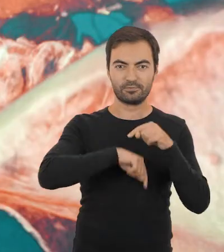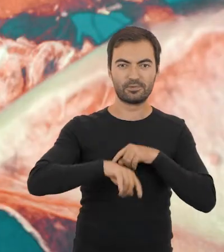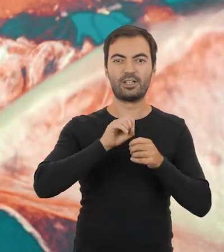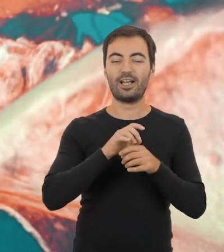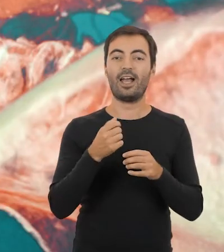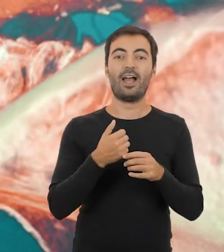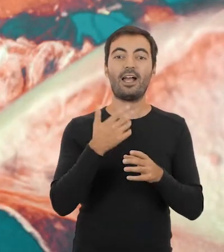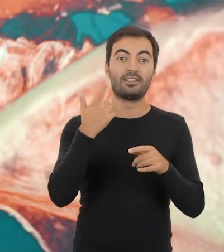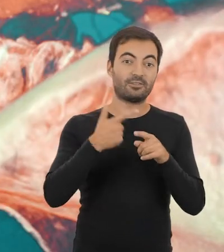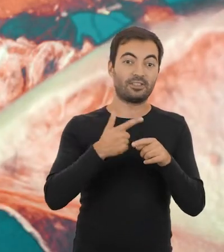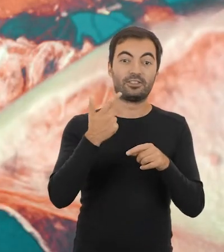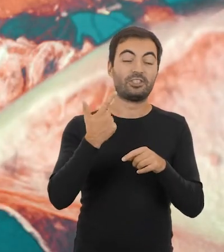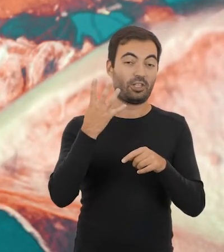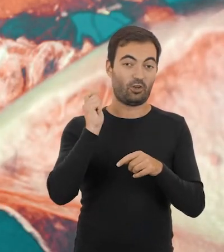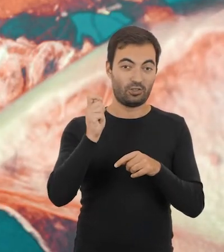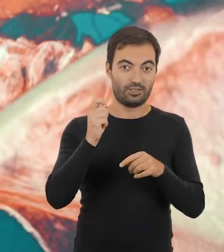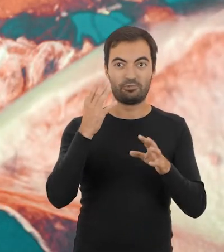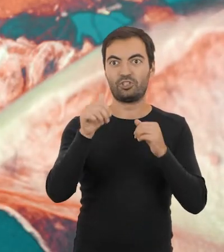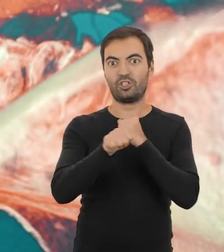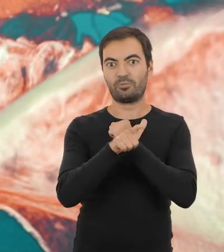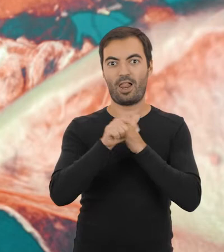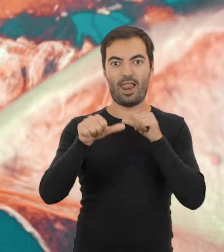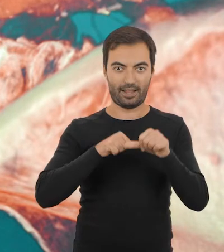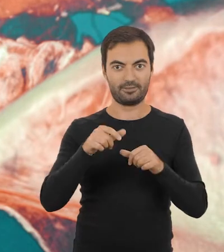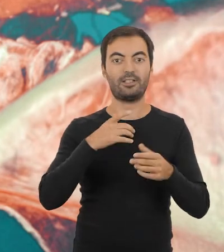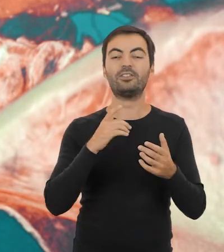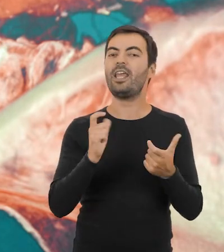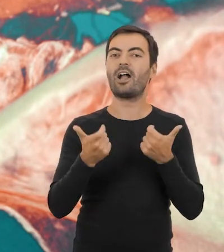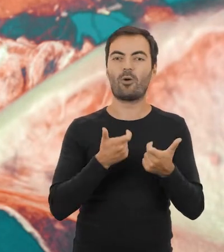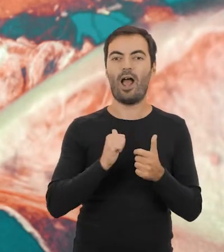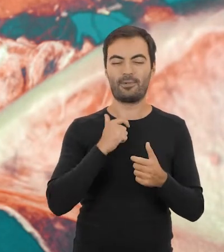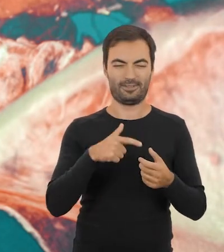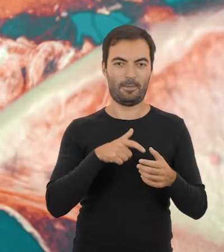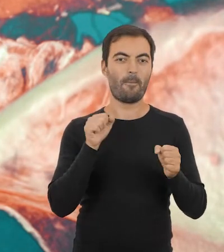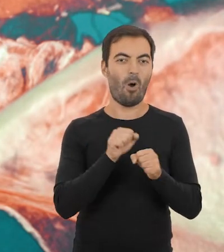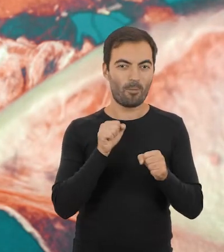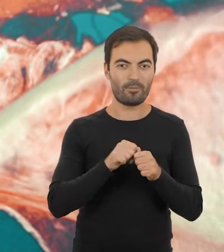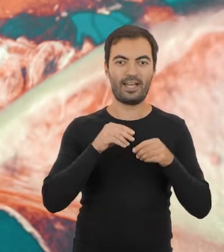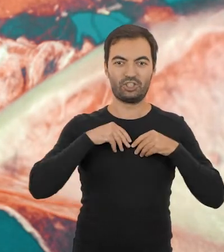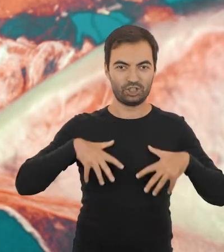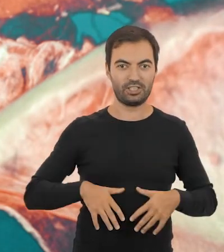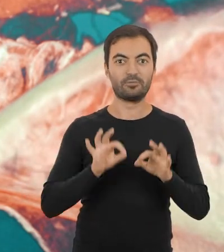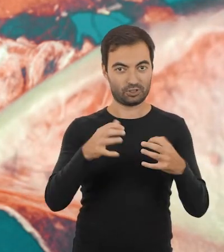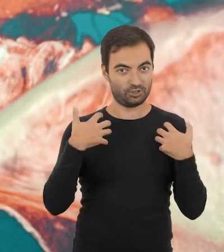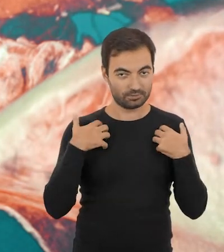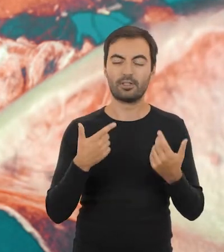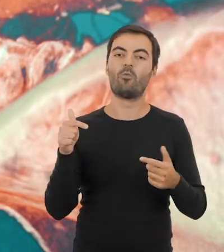Co zrobić by pompa i cała sieć działały jak najdłużej? Być aktywnym fizycznie, dbać o odpowiednie wyżywienie,